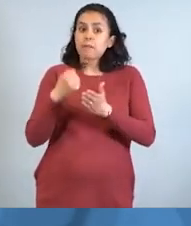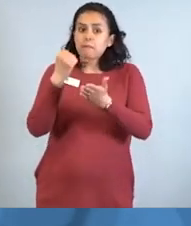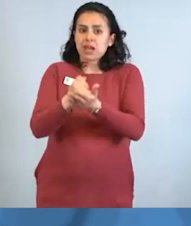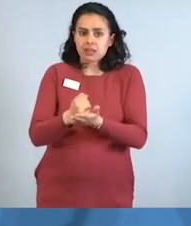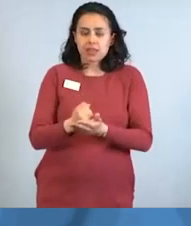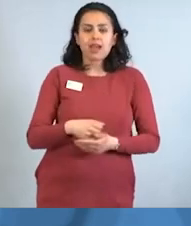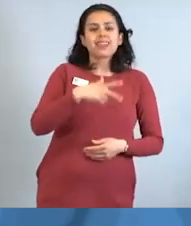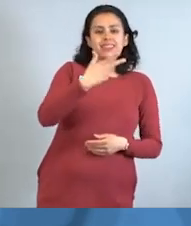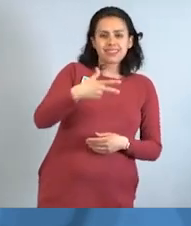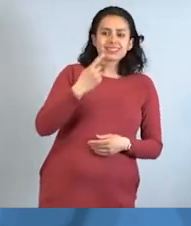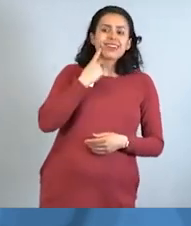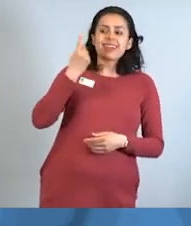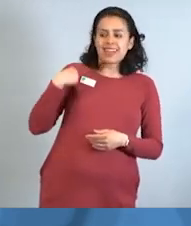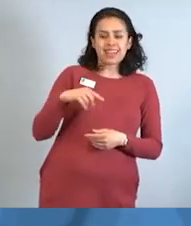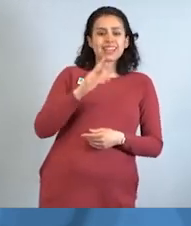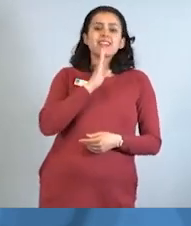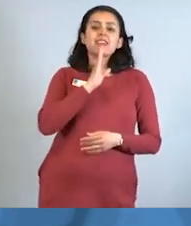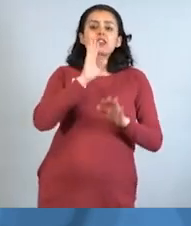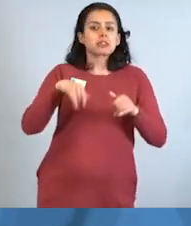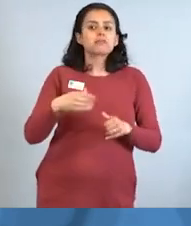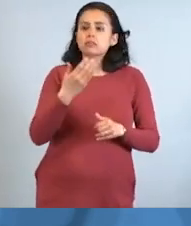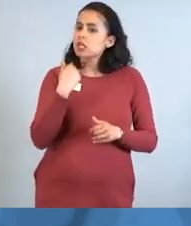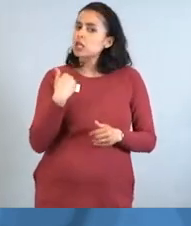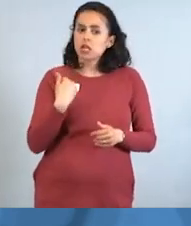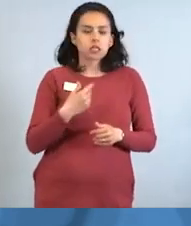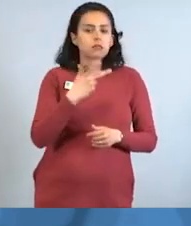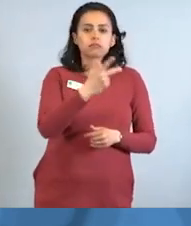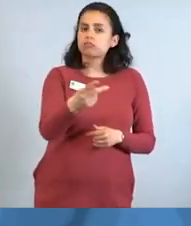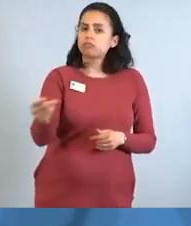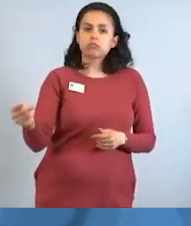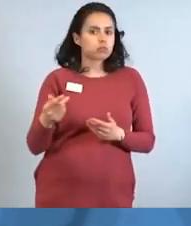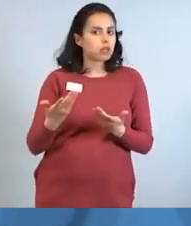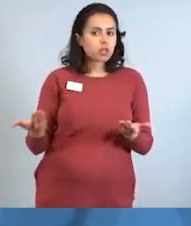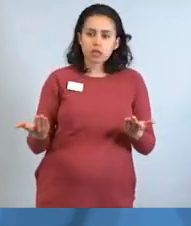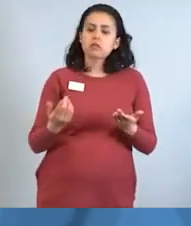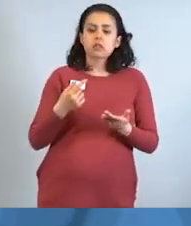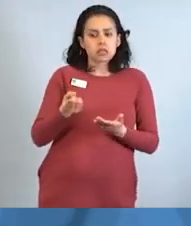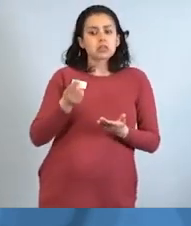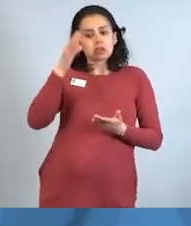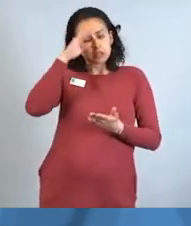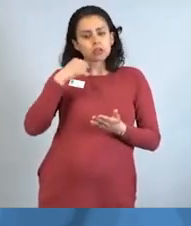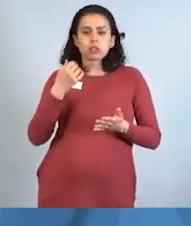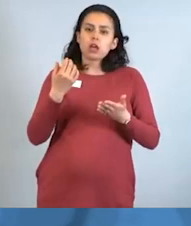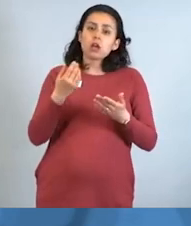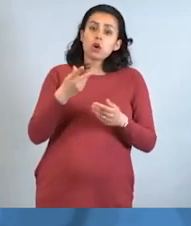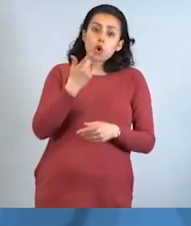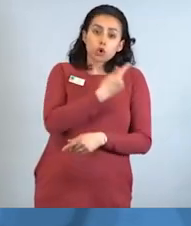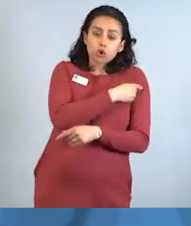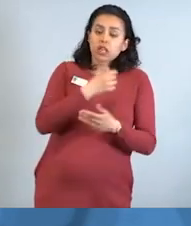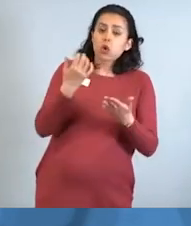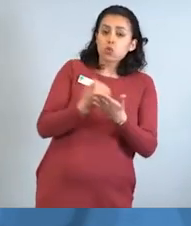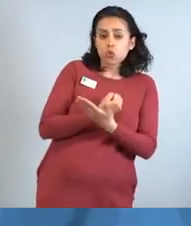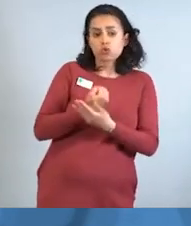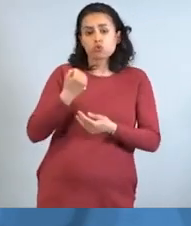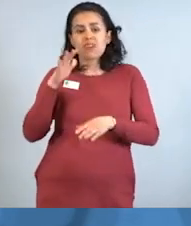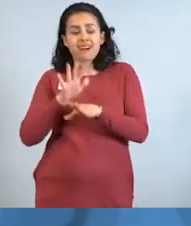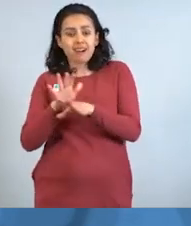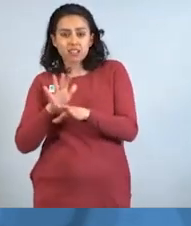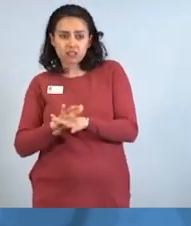Tanska kertoi eilen, että he eivät anna tätä rokotetta kenellekään ja totesi, että rokotteen hyöty-haittasuhde on edelleenkin huomattavasti hyödyn puolella,